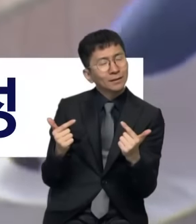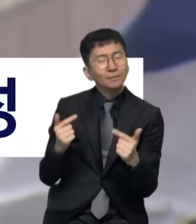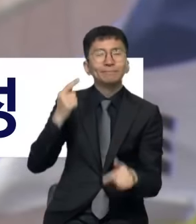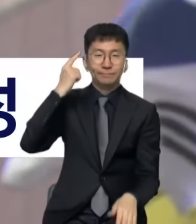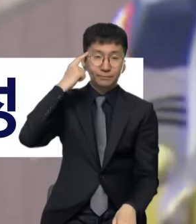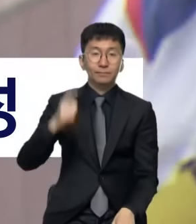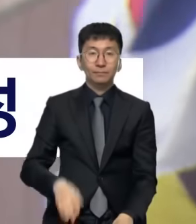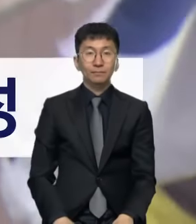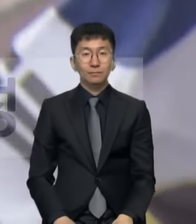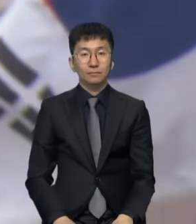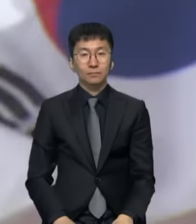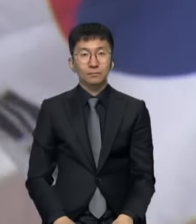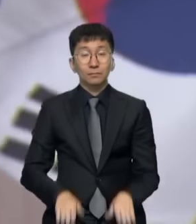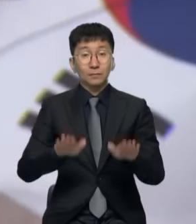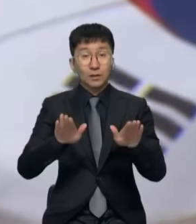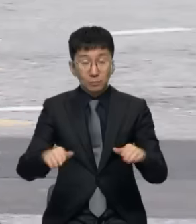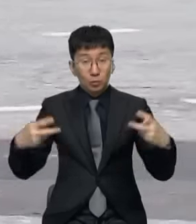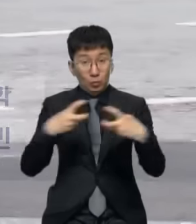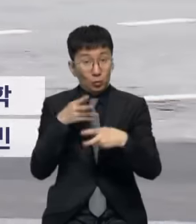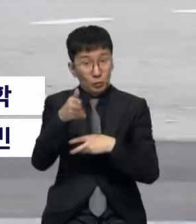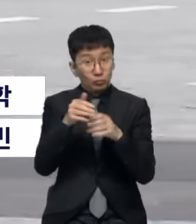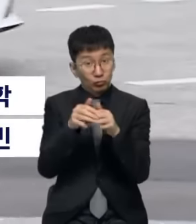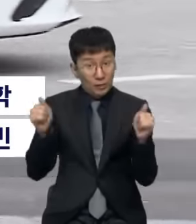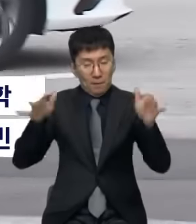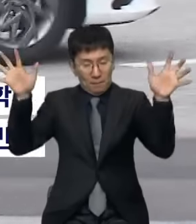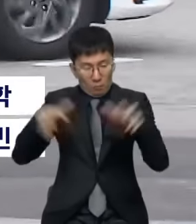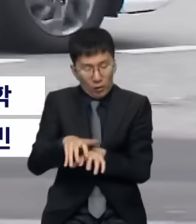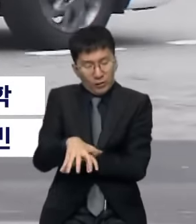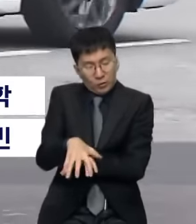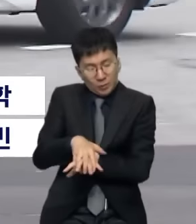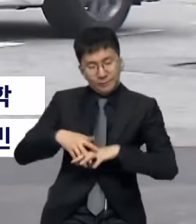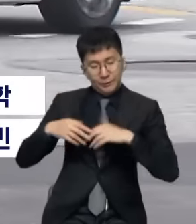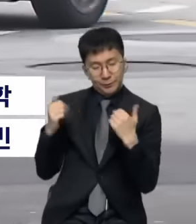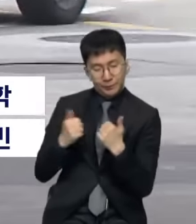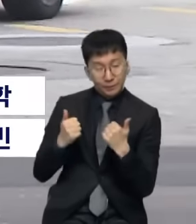살펴보고 있습니다. 서울시는 이번 주 교통 전문가들이 포함된 위원회를 열고 차량 유도선 설치 등 도로